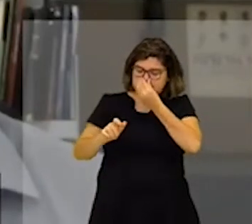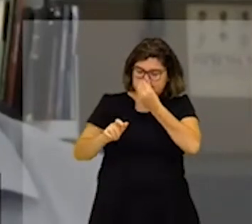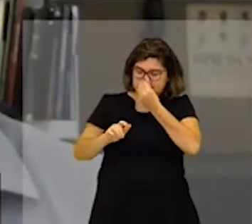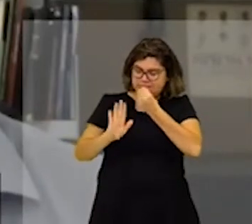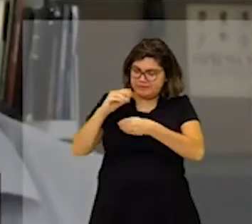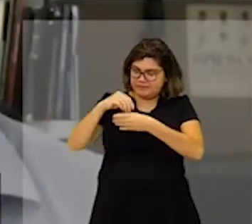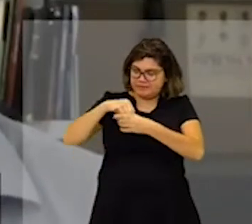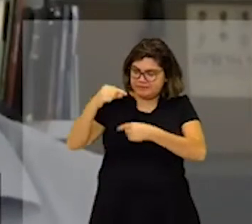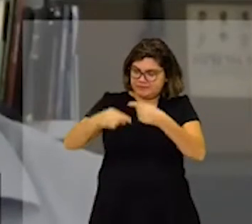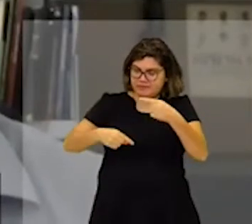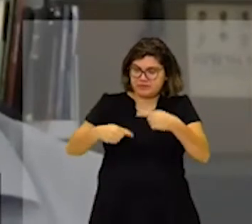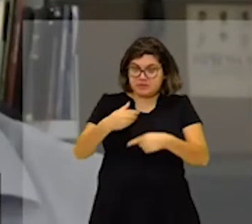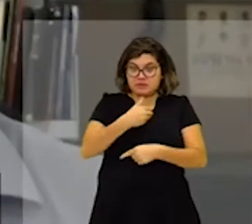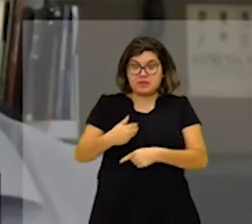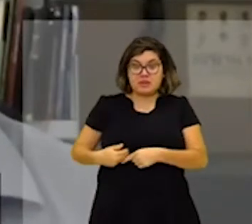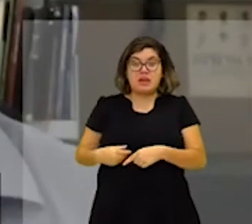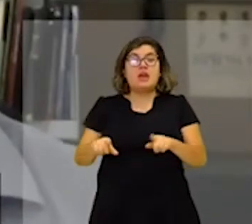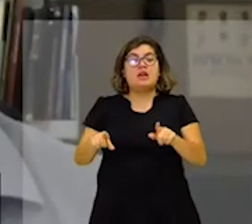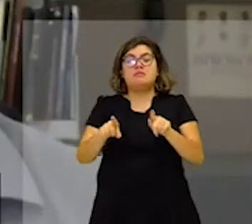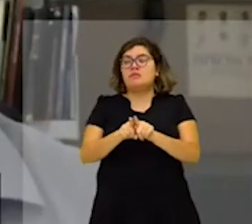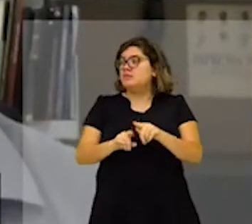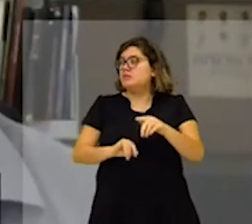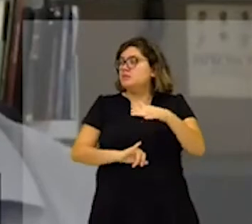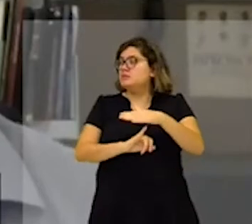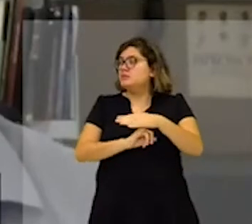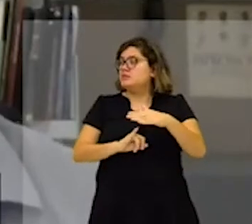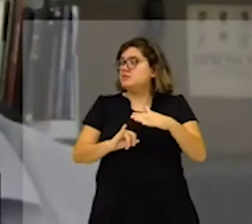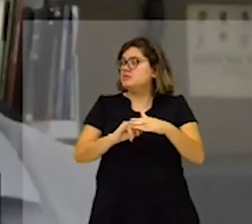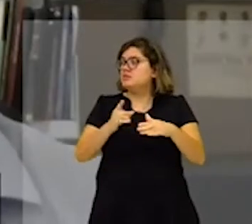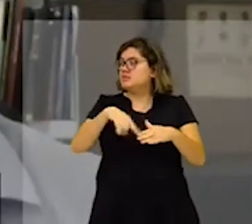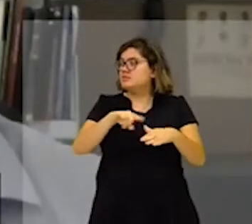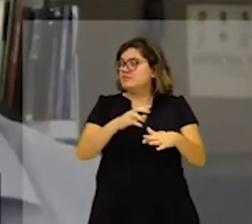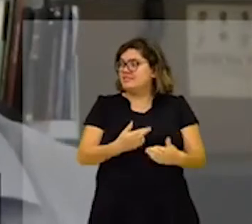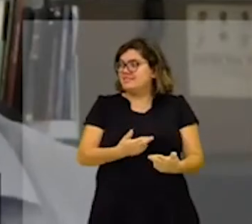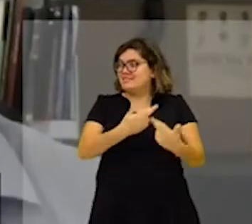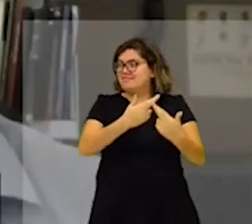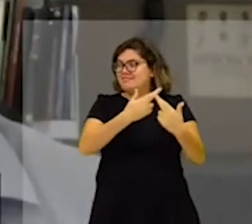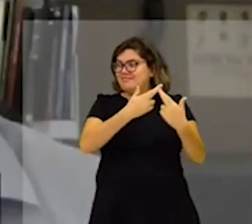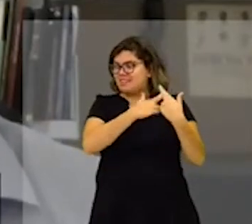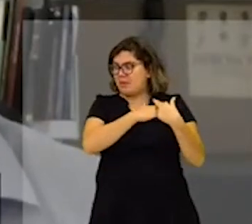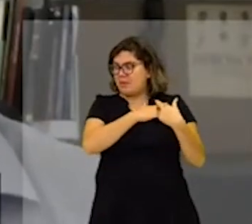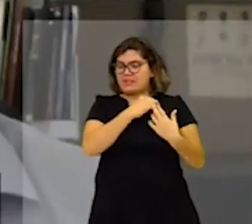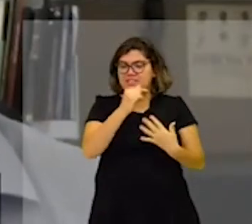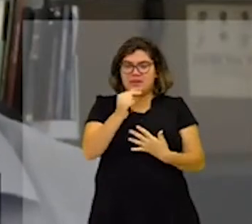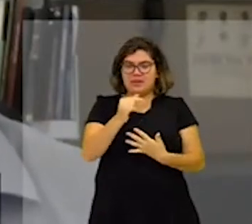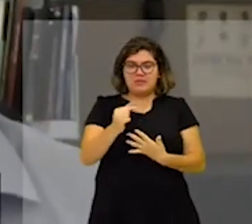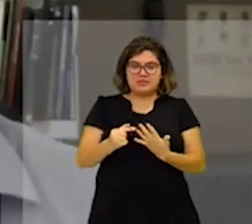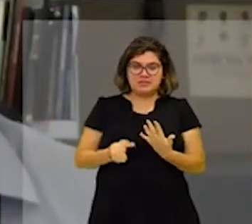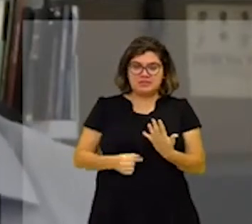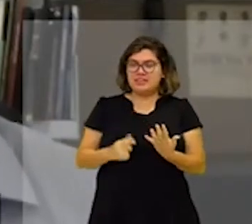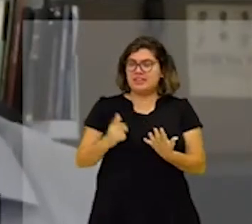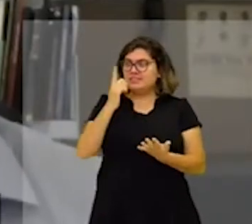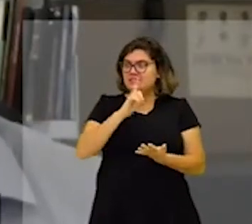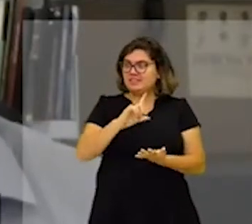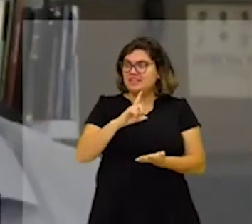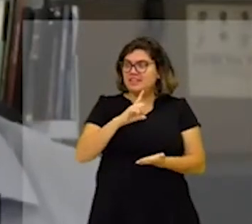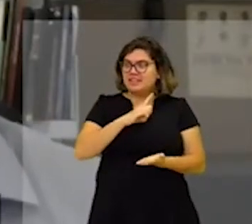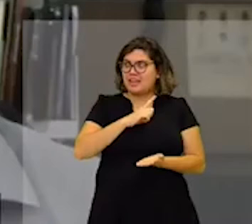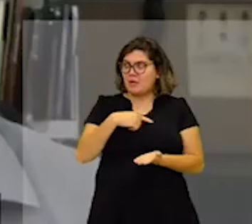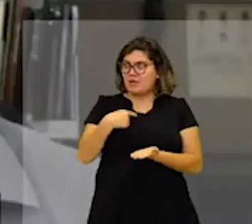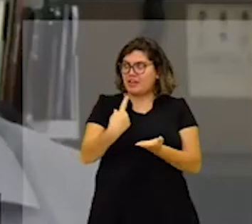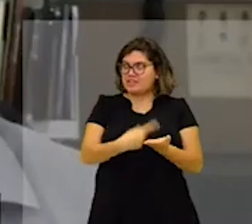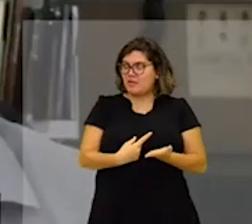as próprias instituições que são responsáveis por implementar por fiscalizar por exercer o controle